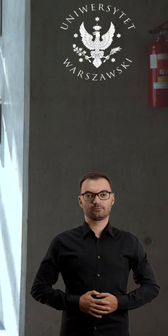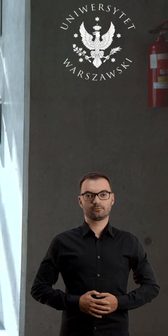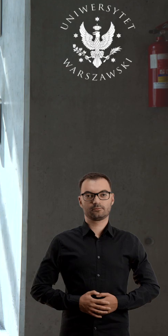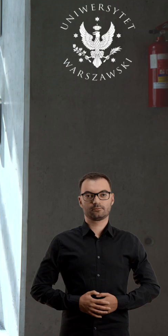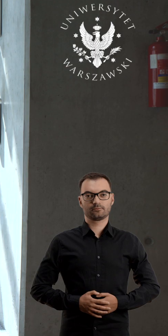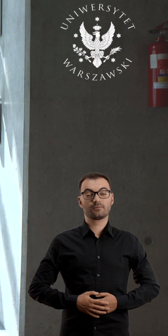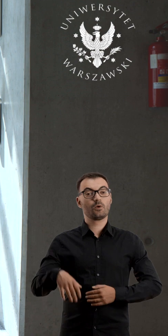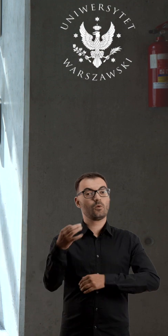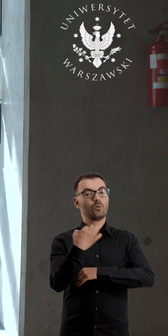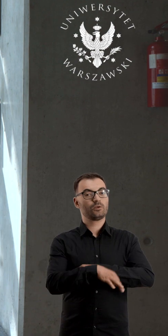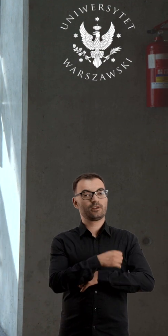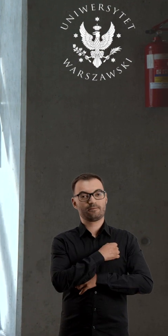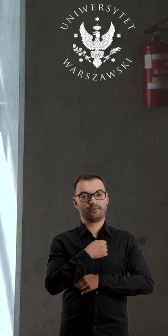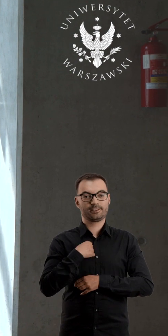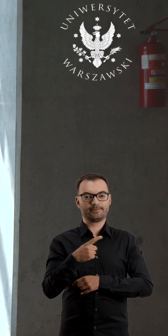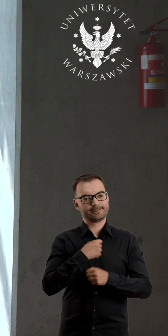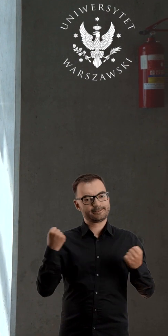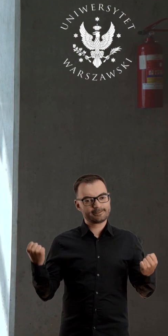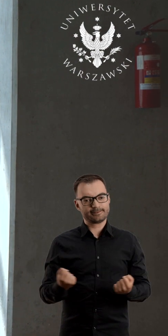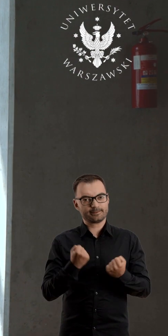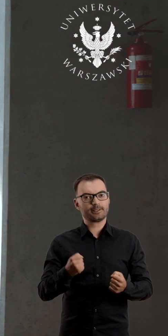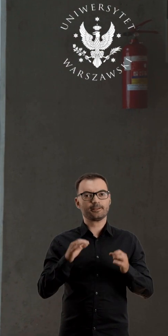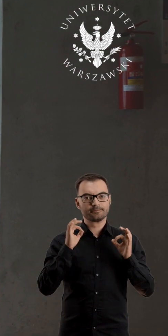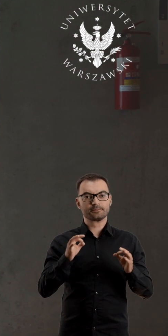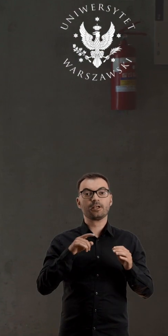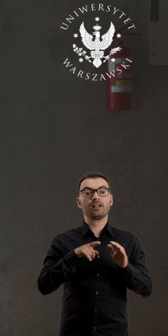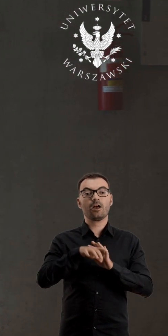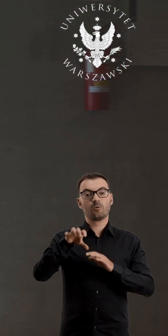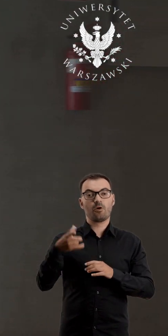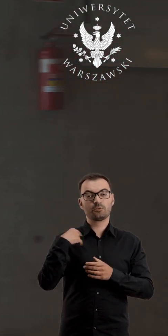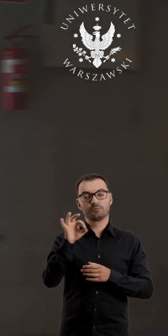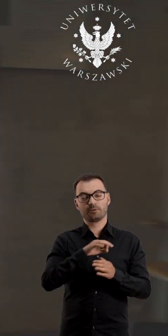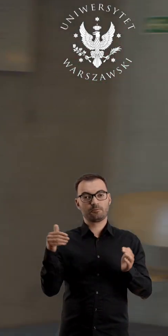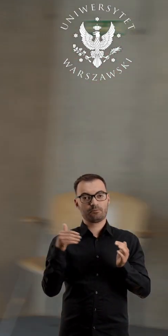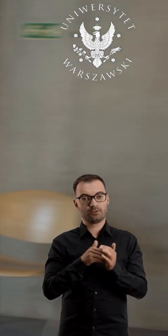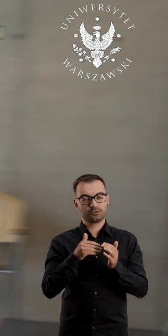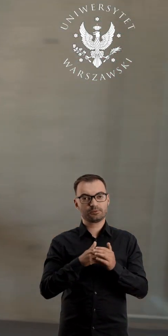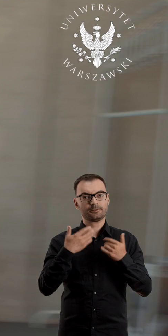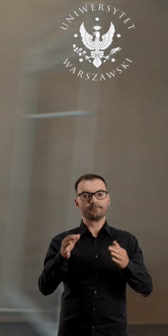Uniwersytet Warszawski podejmuje działania w celu zapewnienia osobom ze szczególnymi potrzebami